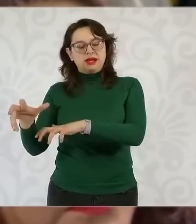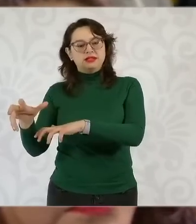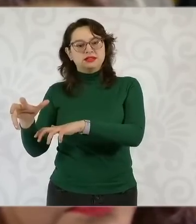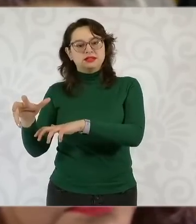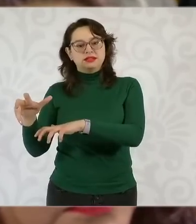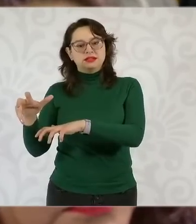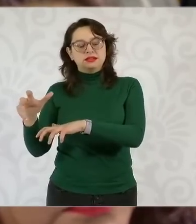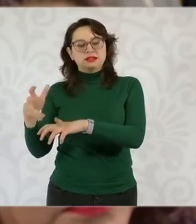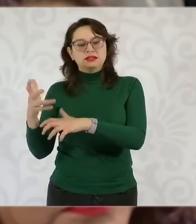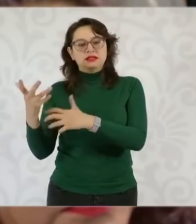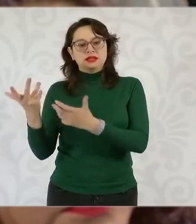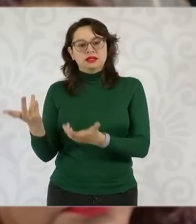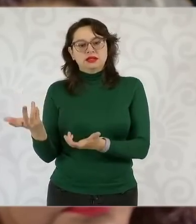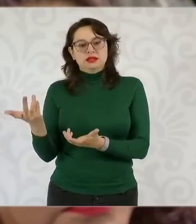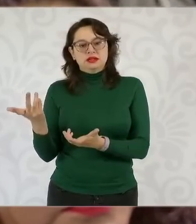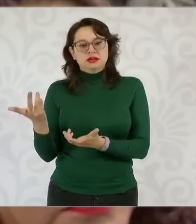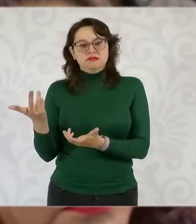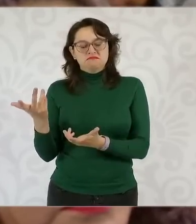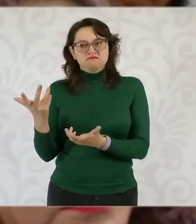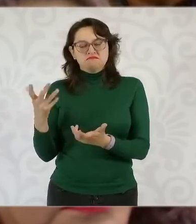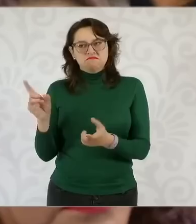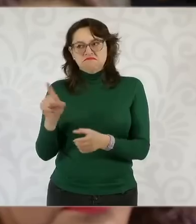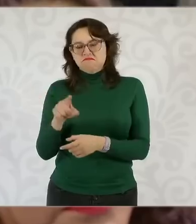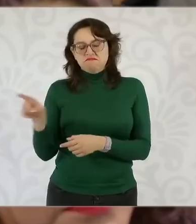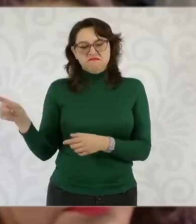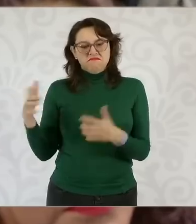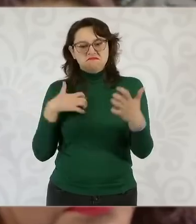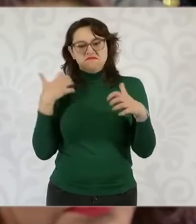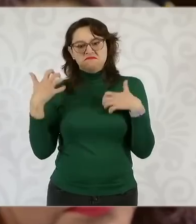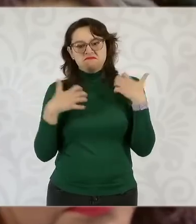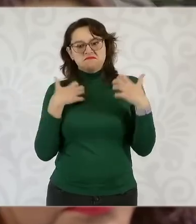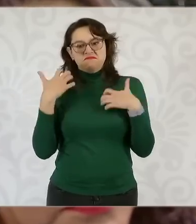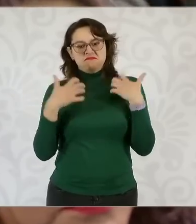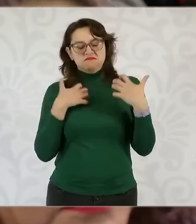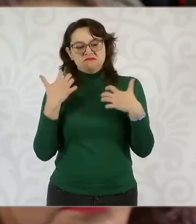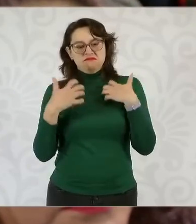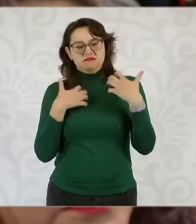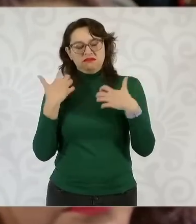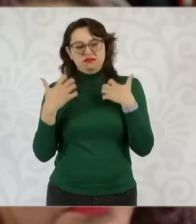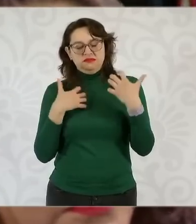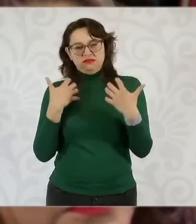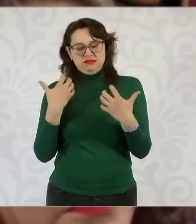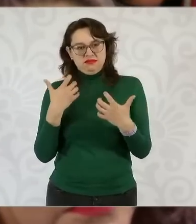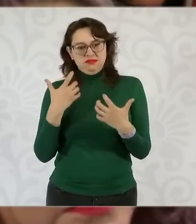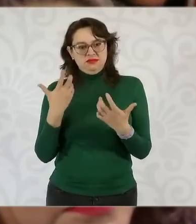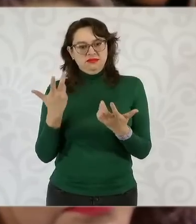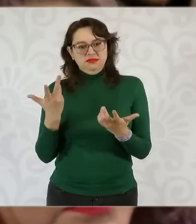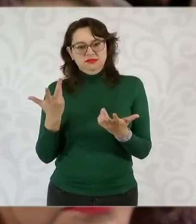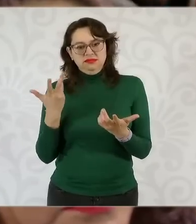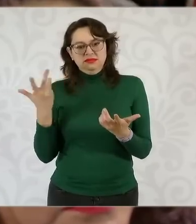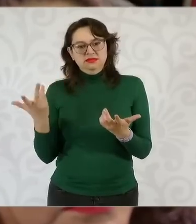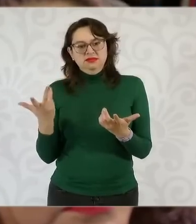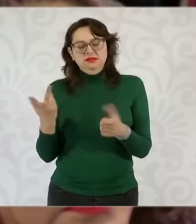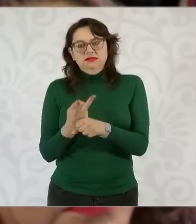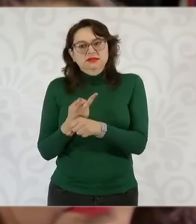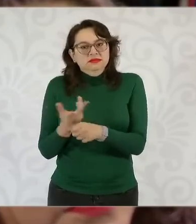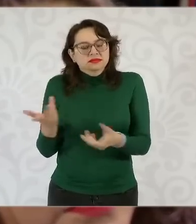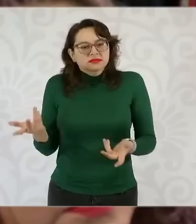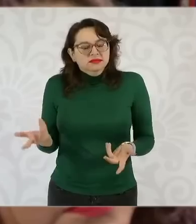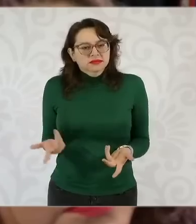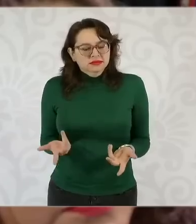país este del descontento que está bueno que están manando estos sectores eh eh qué va a pasar Eh qué